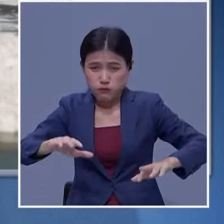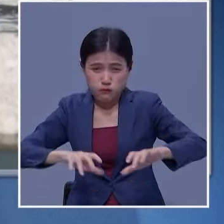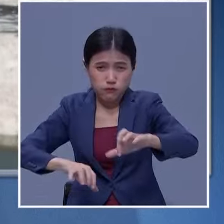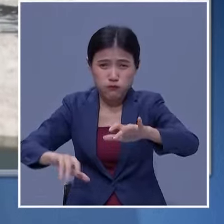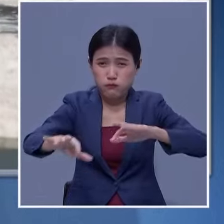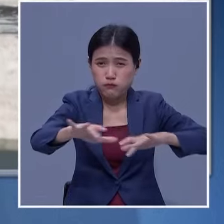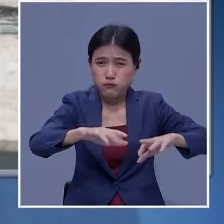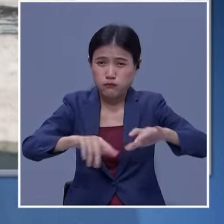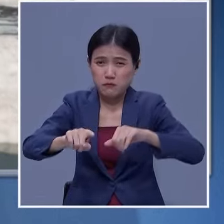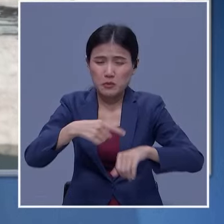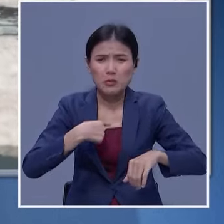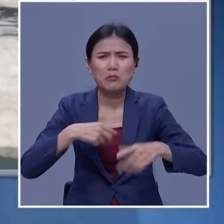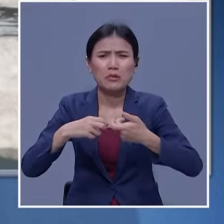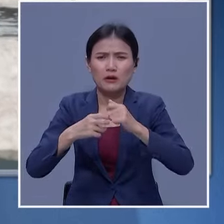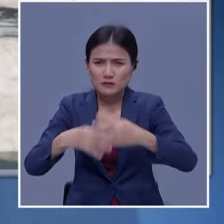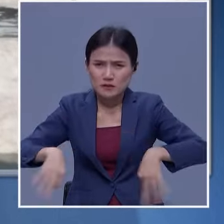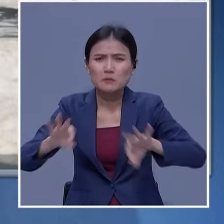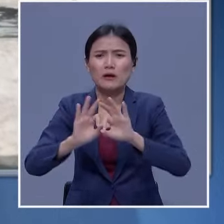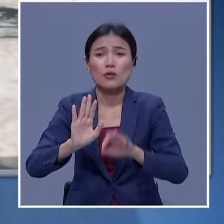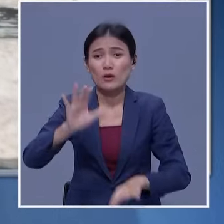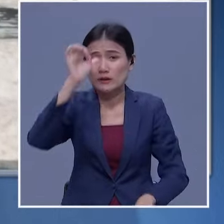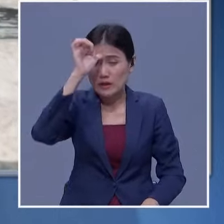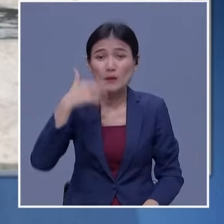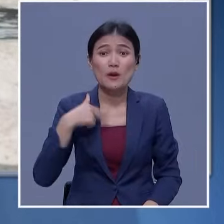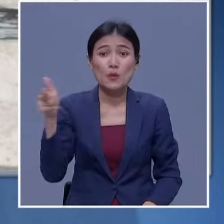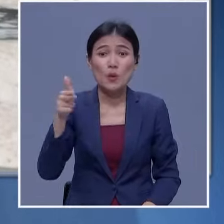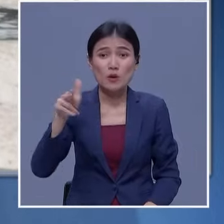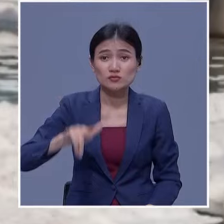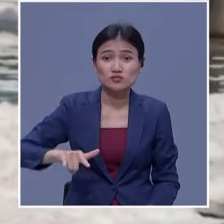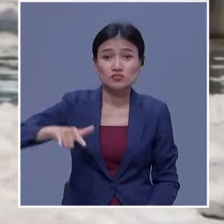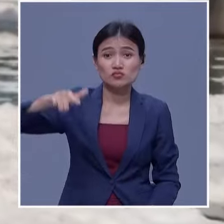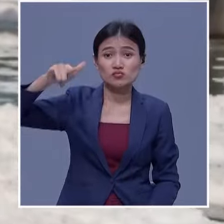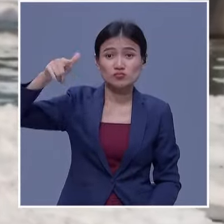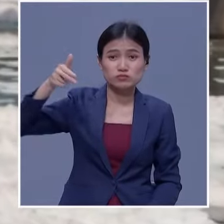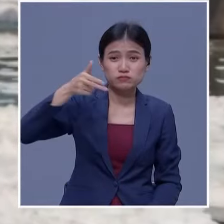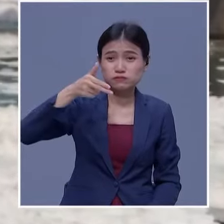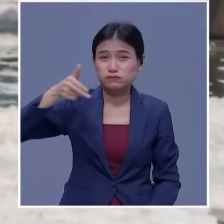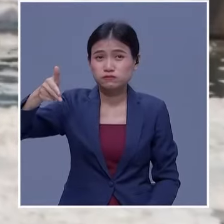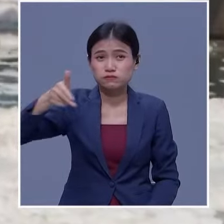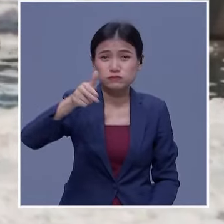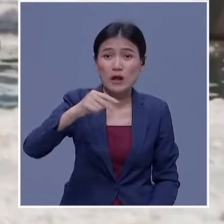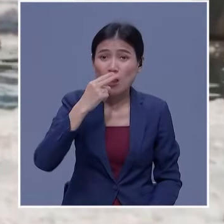ที่สำคัญของทางอินเดียค่ะมีคลิปวีีดีโอ จากโนะคะที่แสดงให้เห็นว่าโฟมพิษหนาลอย